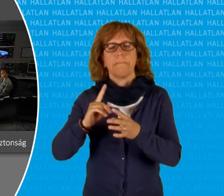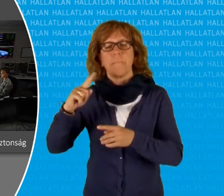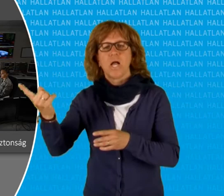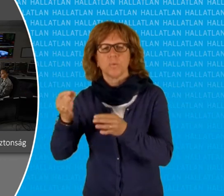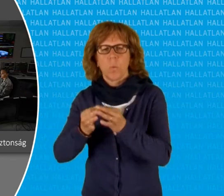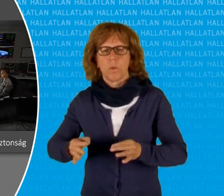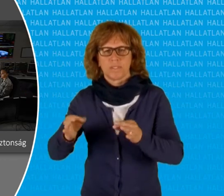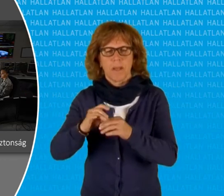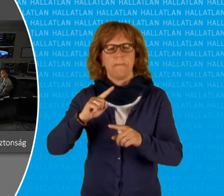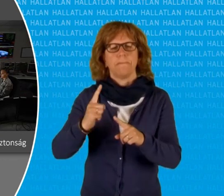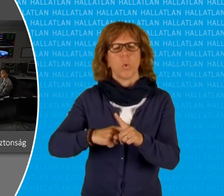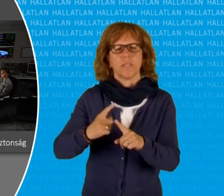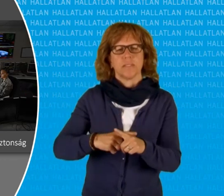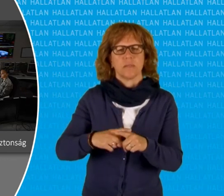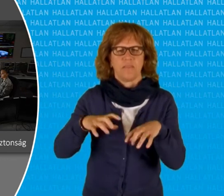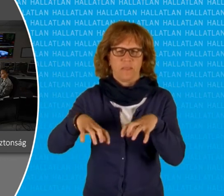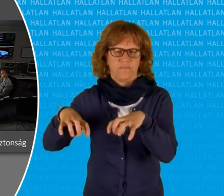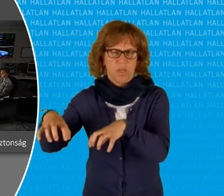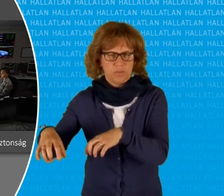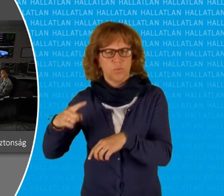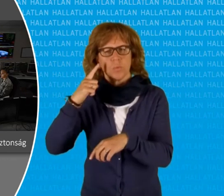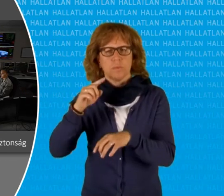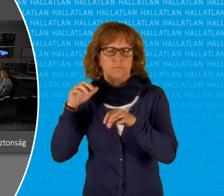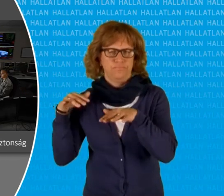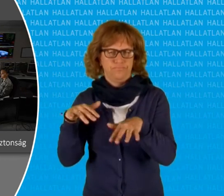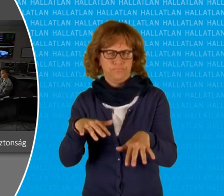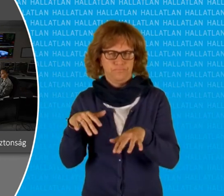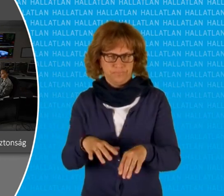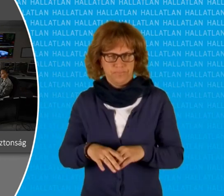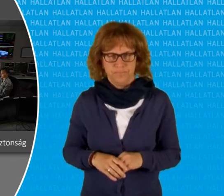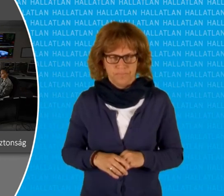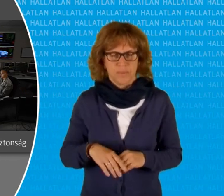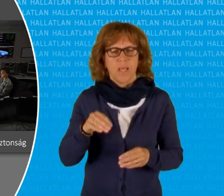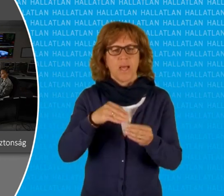jelentősen tudják szűkíteni egy másik ország politikai mozgásterét.